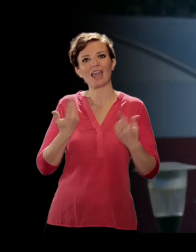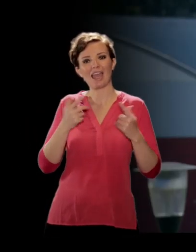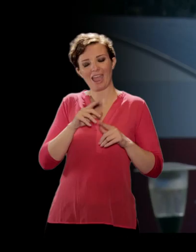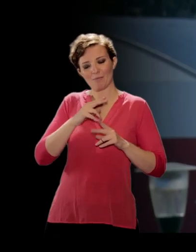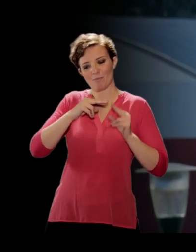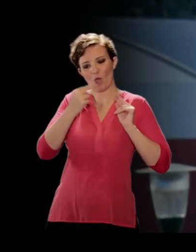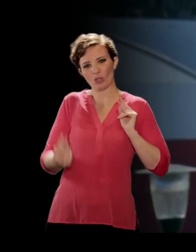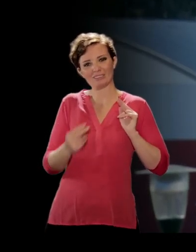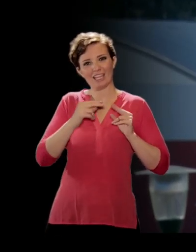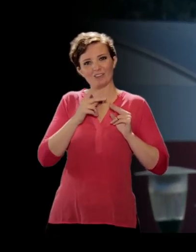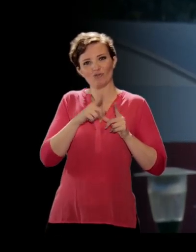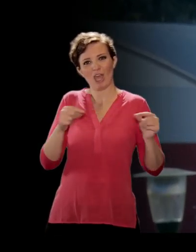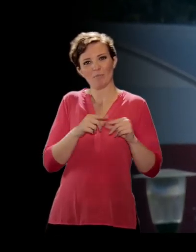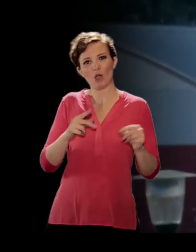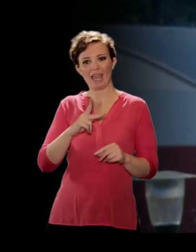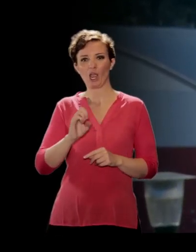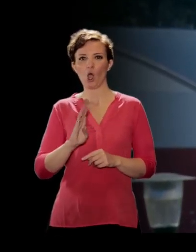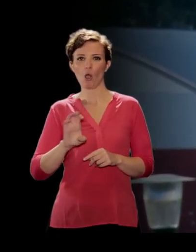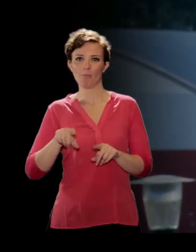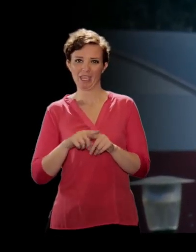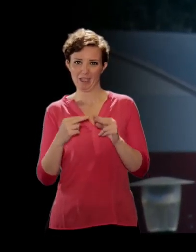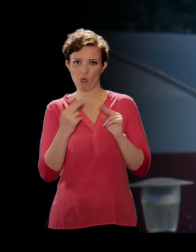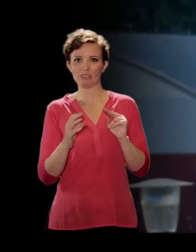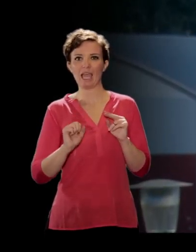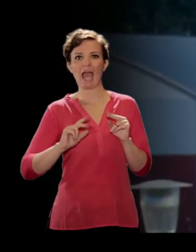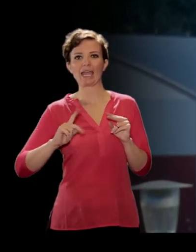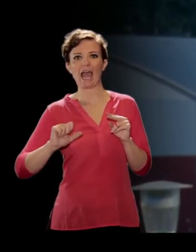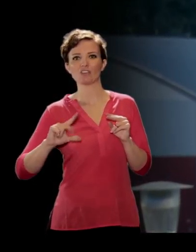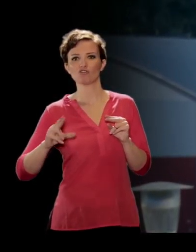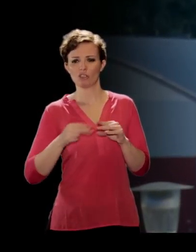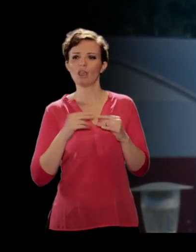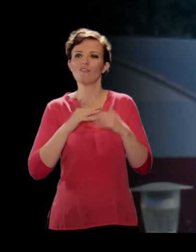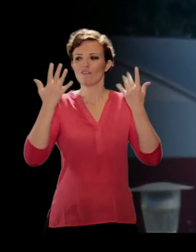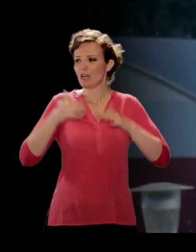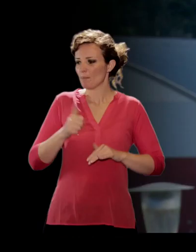Fu completato nel 1998 con una luce di 1991 metri.